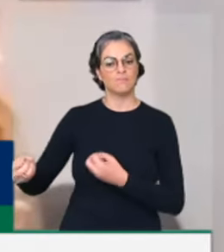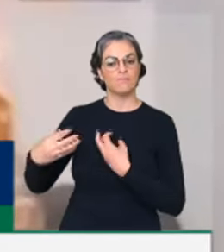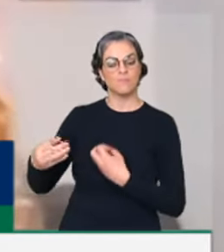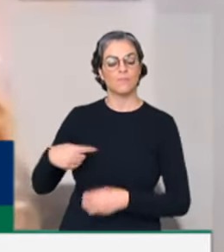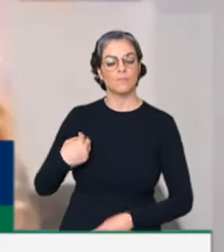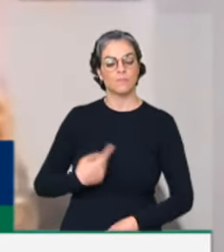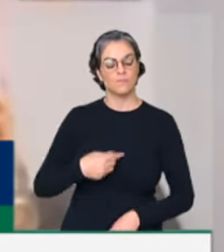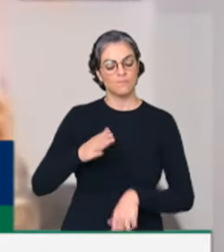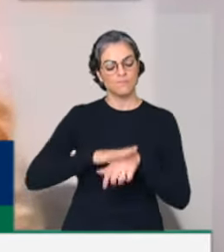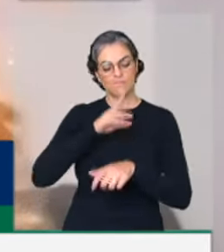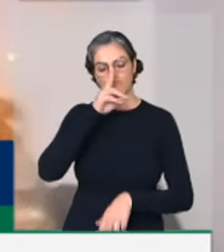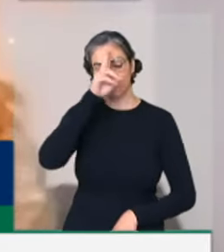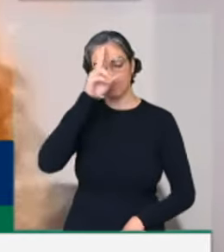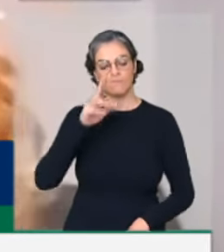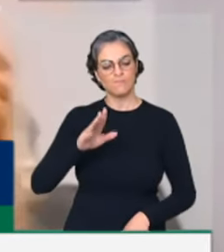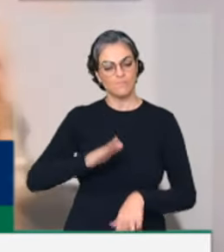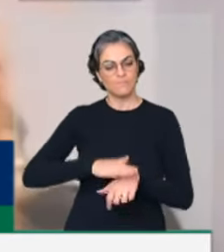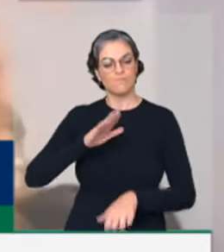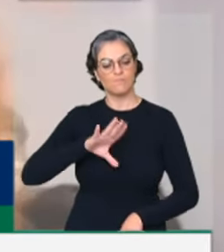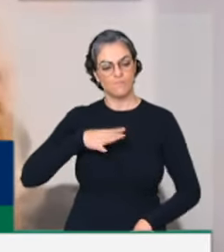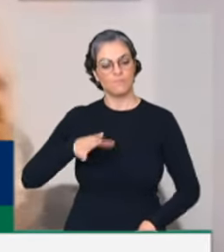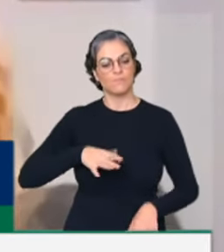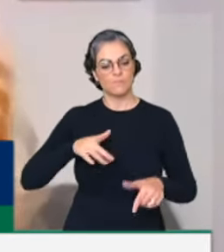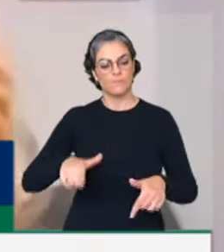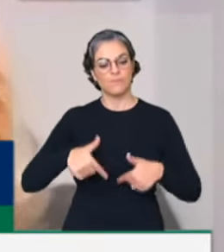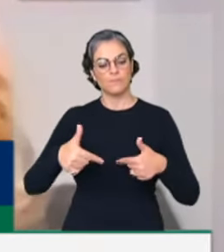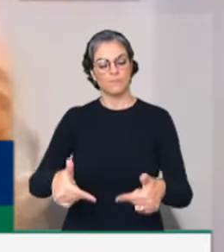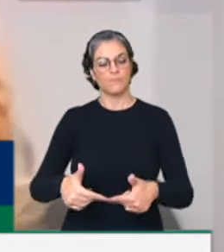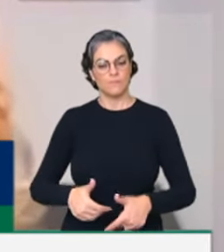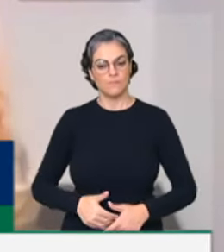QUE NÓS HERDAMOS DE AROLDO A ENXERGAR O ADVERSÁRIO PRINCIPAL. AROLDO SEMPRE NOS